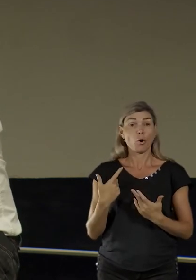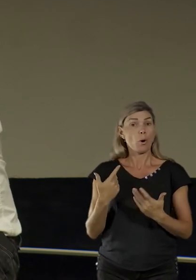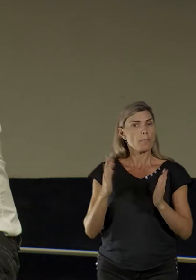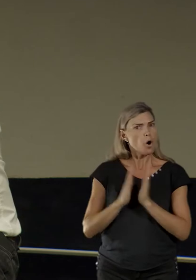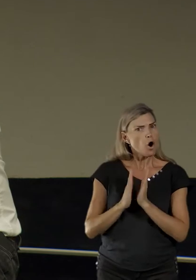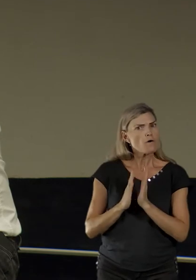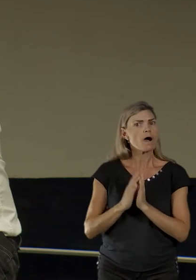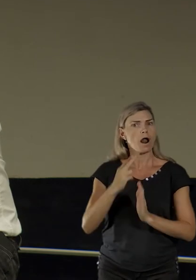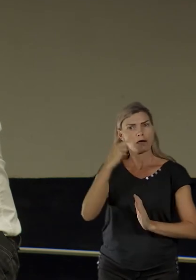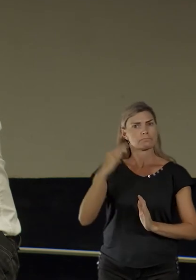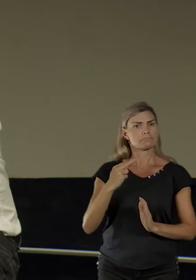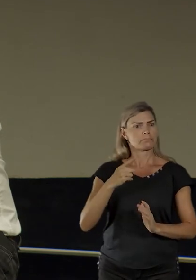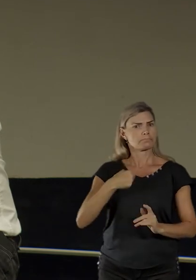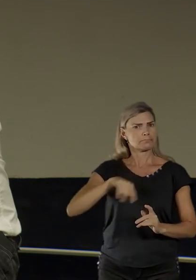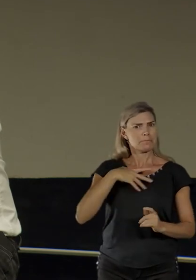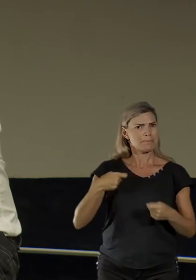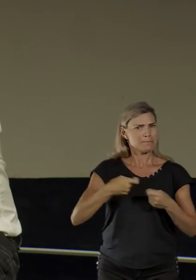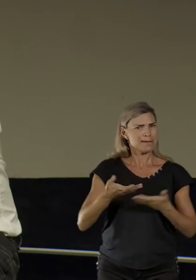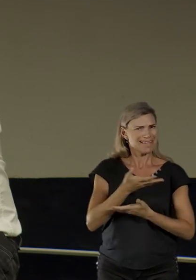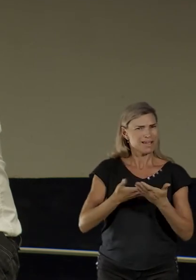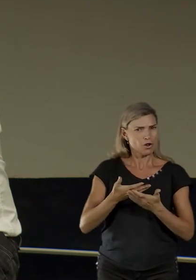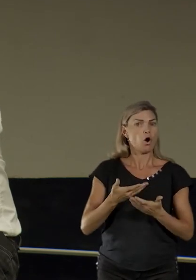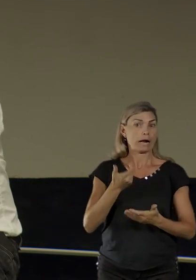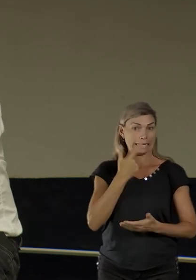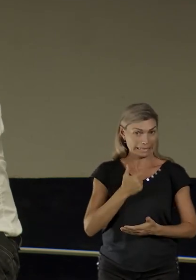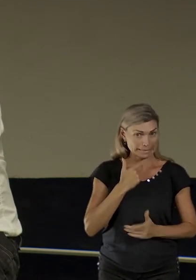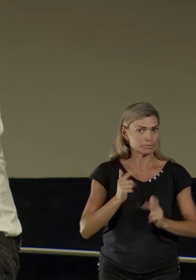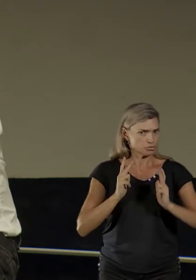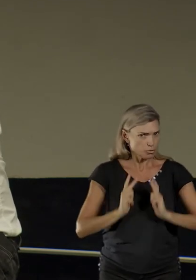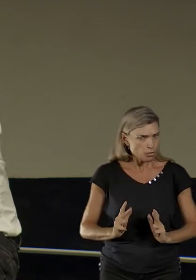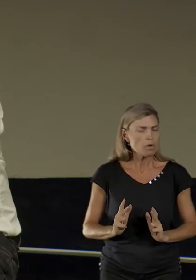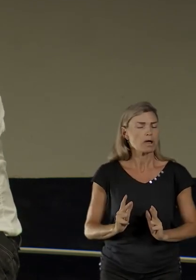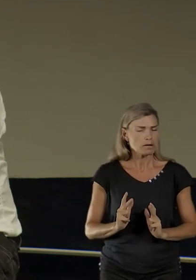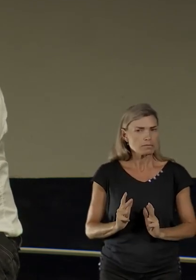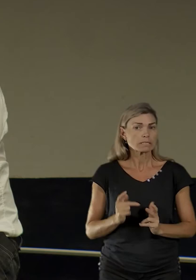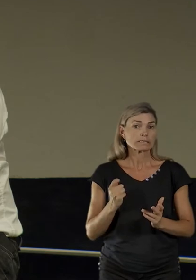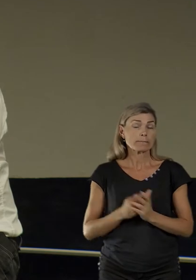líbí se nám to." A mohla by se v příštím volebním období